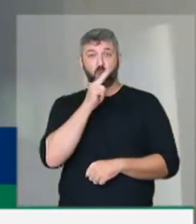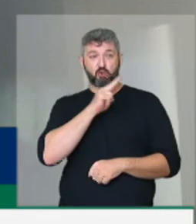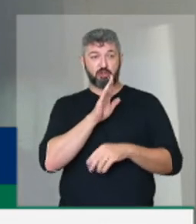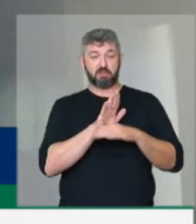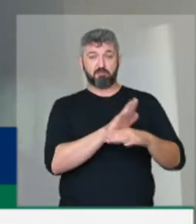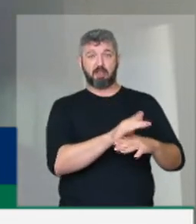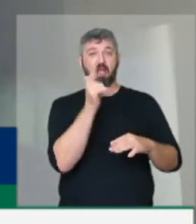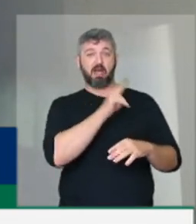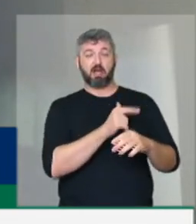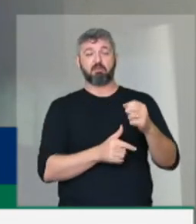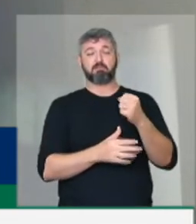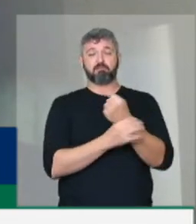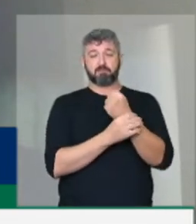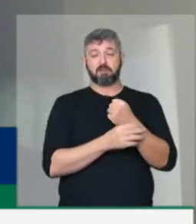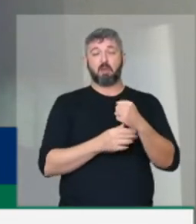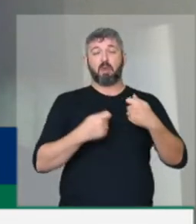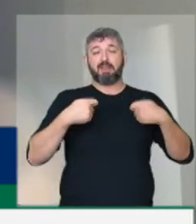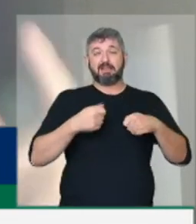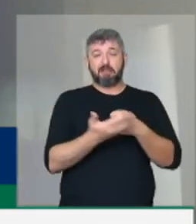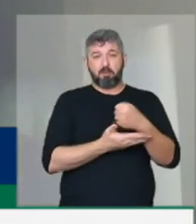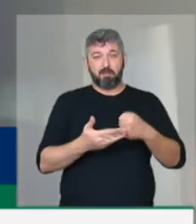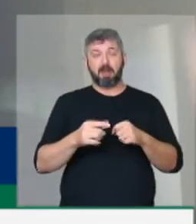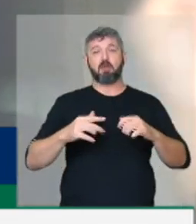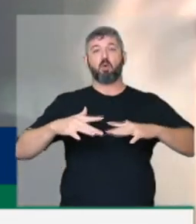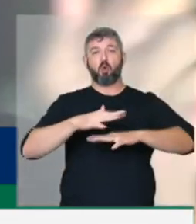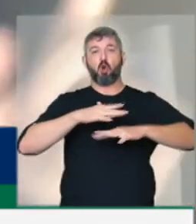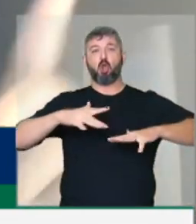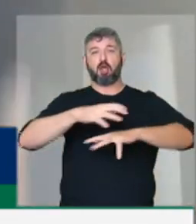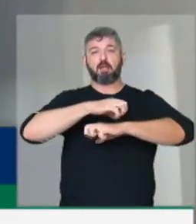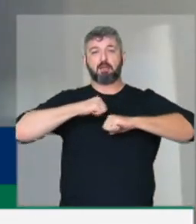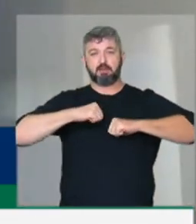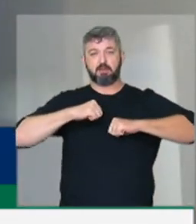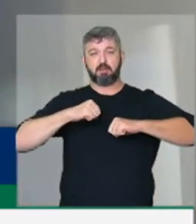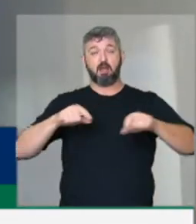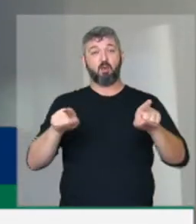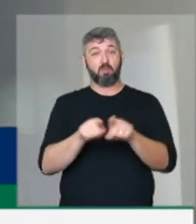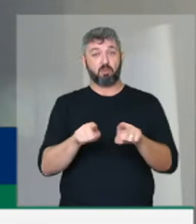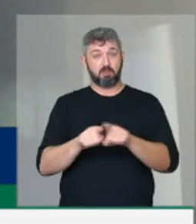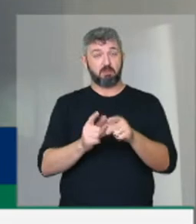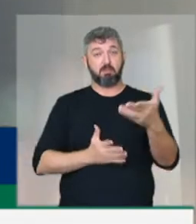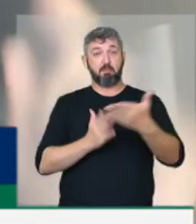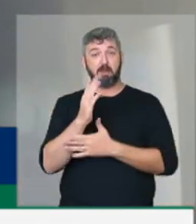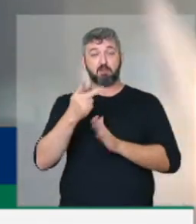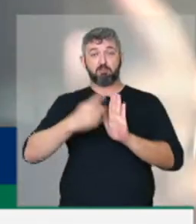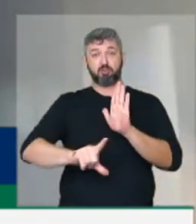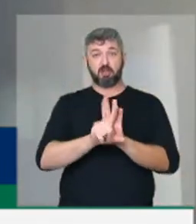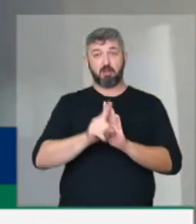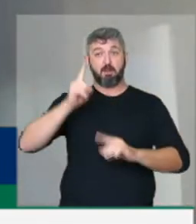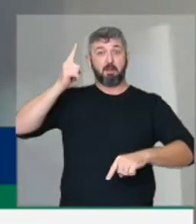GARANTIR O NECESSÁRIO "LOCKDOWN"... PARA GARANTIR APROVAR, POR EXEMPLO, O PL QUE PROÍBE DESPEJO EM TEMPOS DE PANDEMIA JÁ QUE ALGUNS